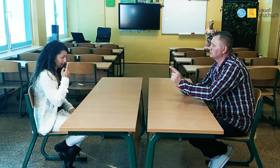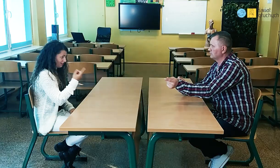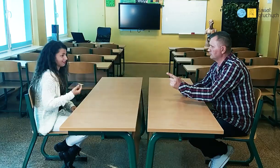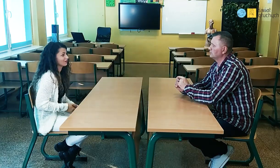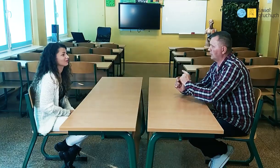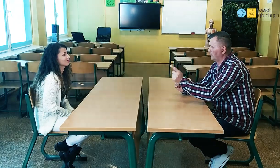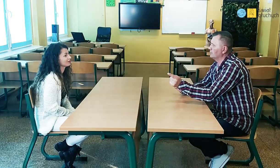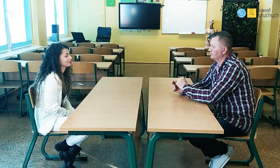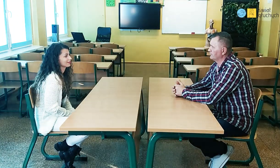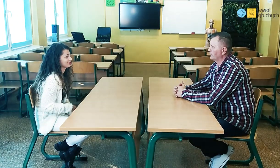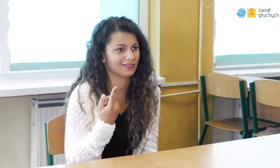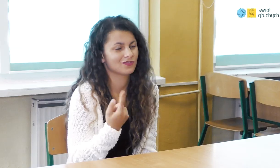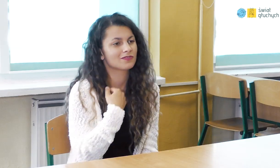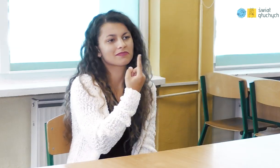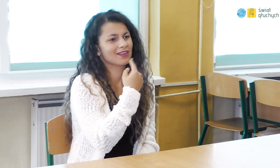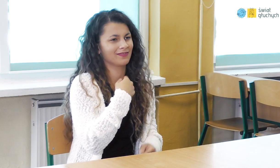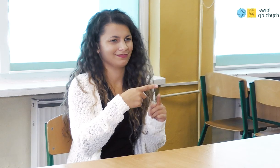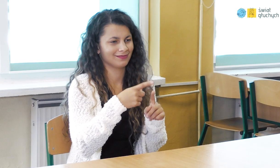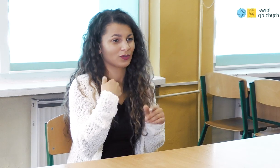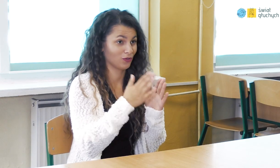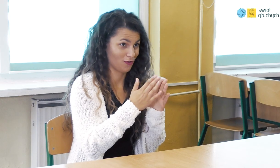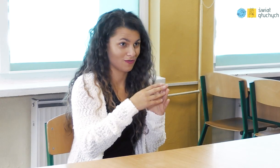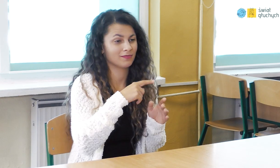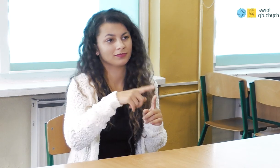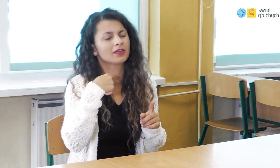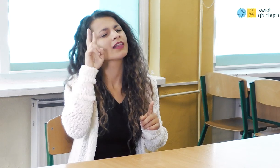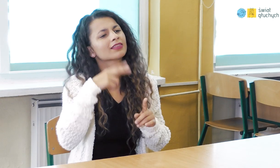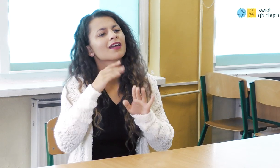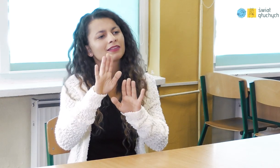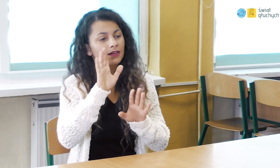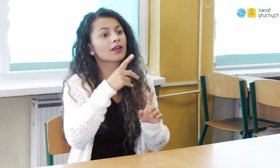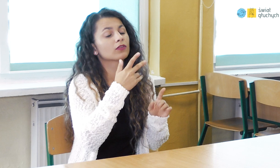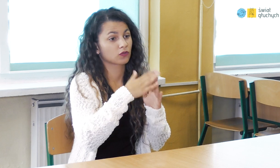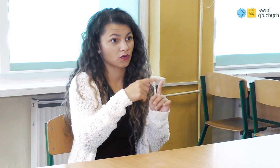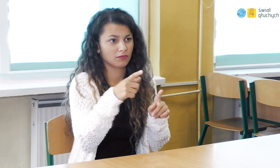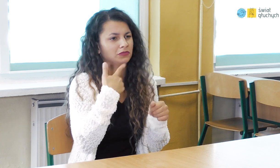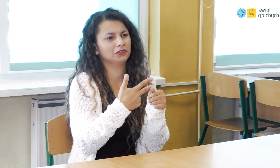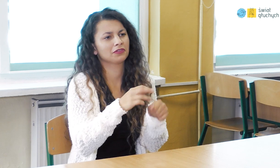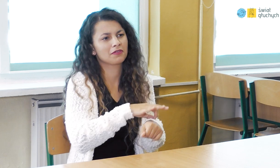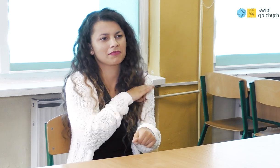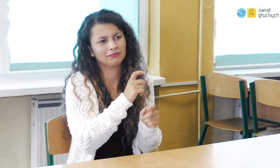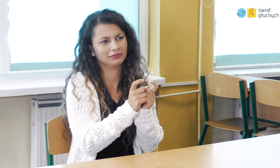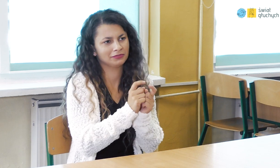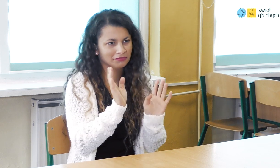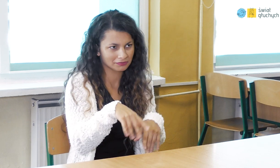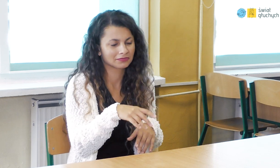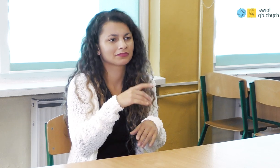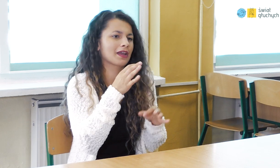To daleko. Moja pierwsza szkoła, nie ta z internatem, od domu była 30 km.